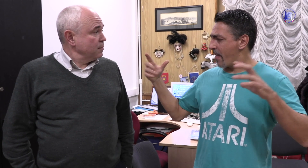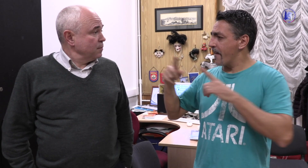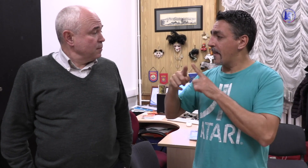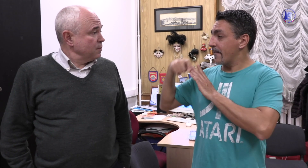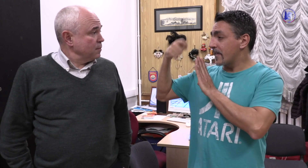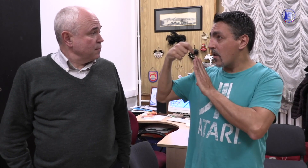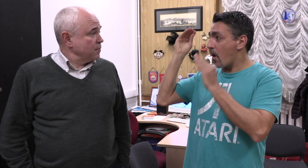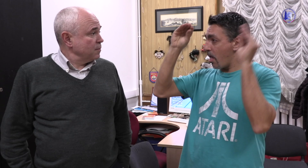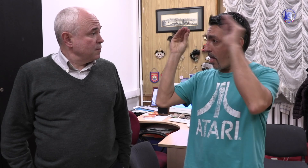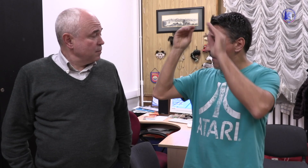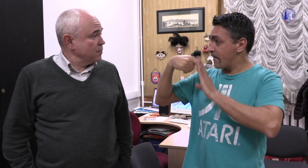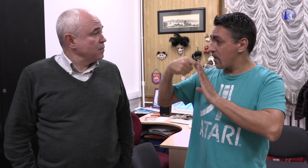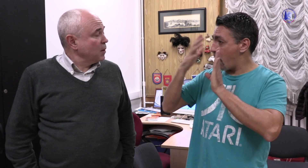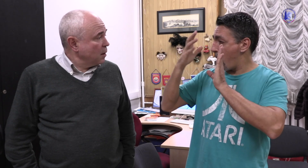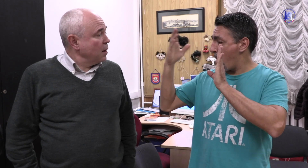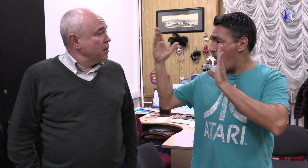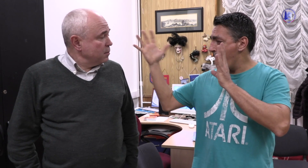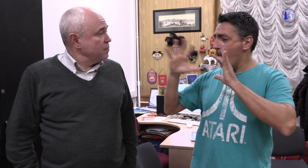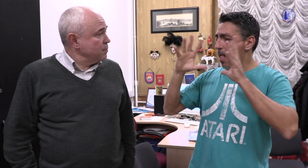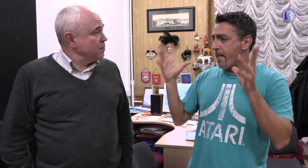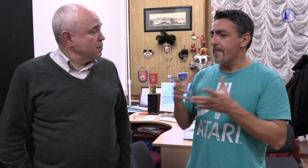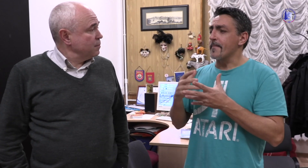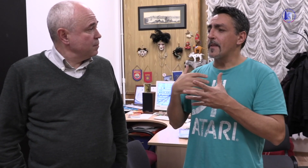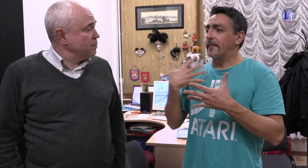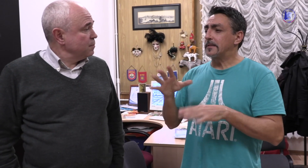Тут ещё видео было – затянутое такое…